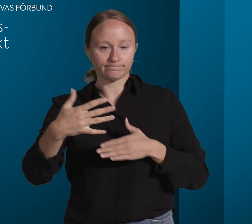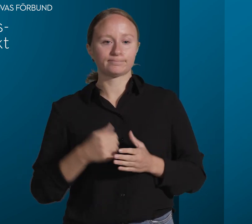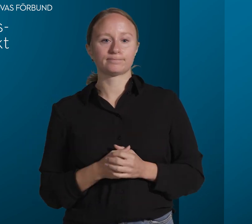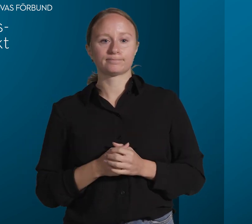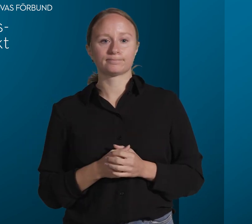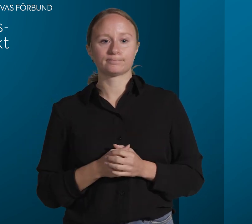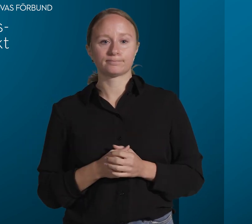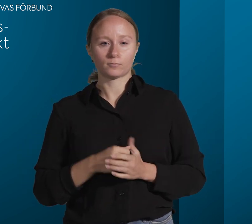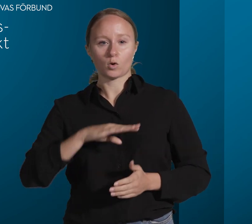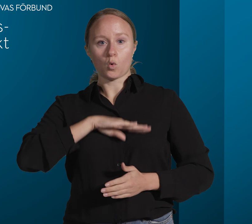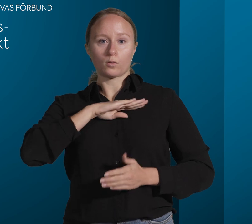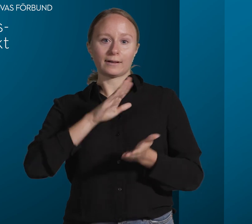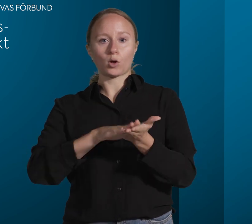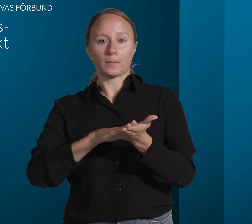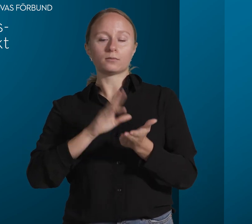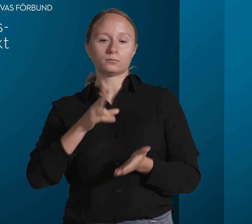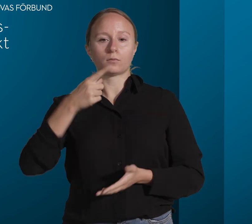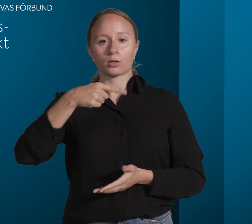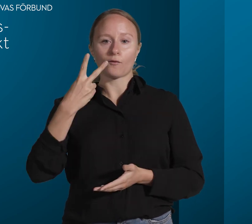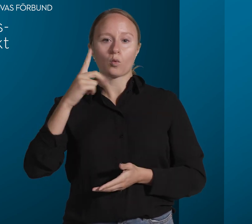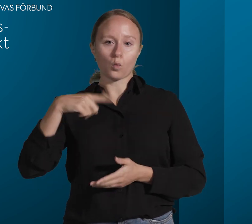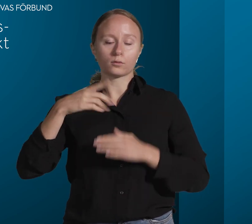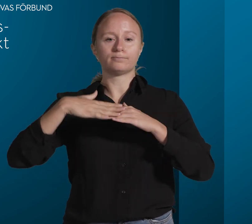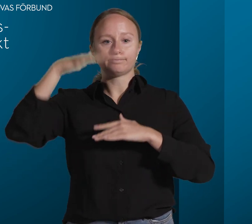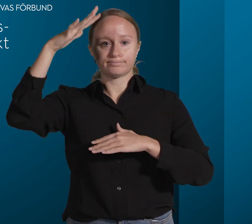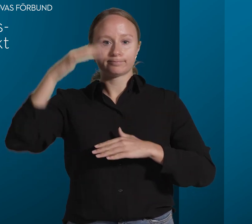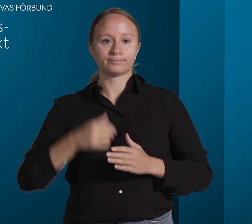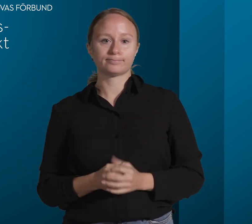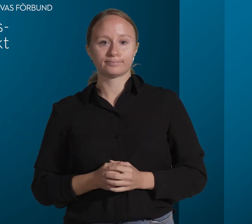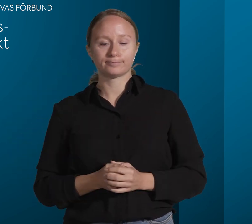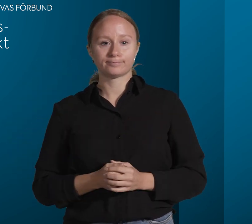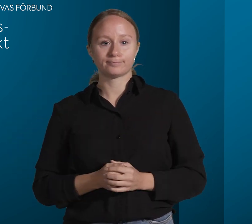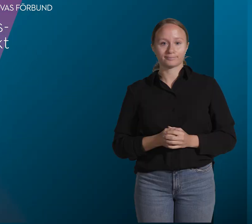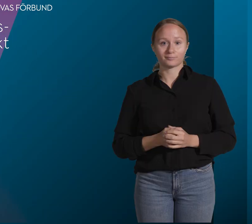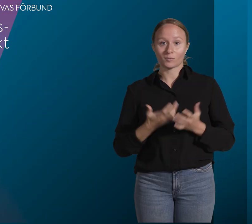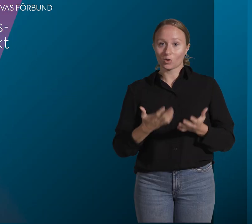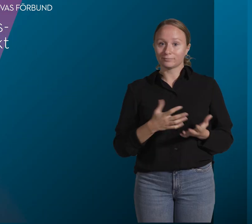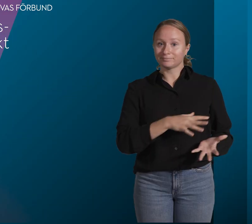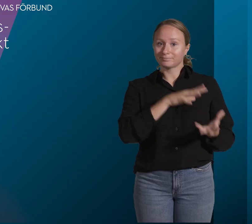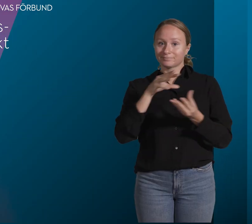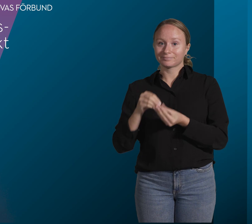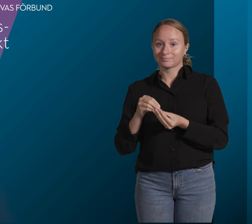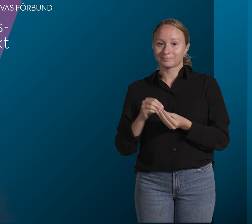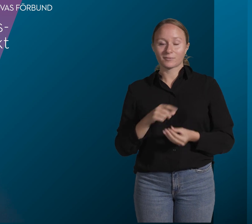med en åldersrekommendation från 12 år. Det var veckans nyheter.